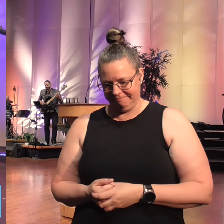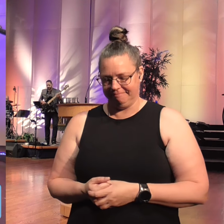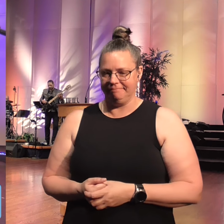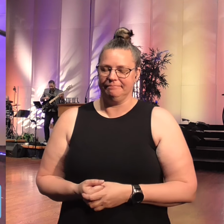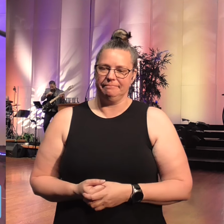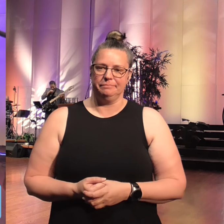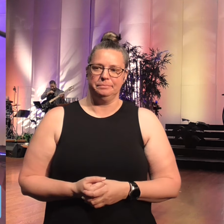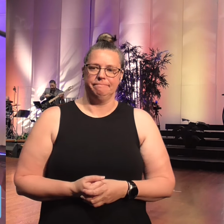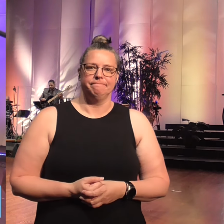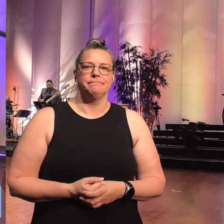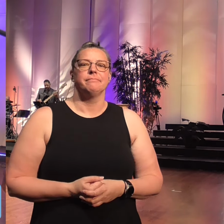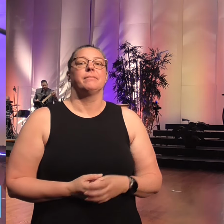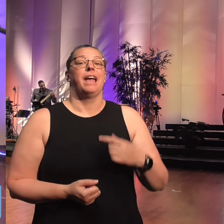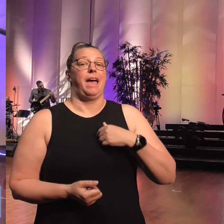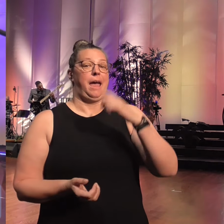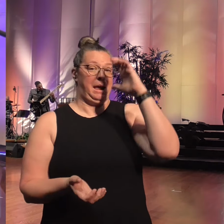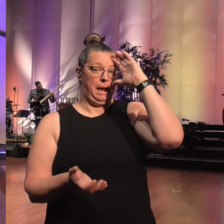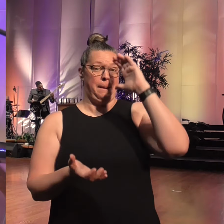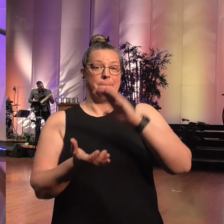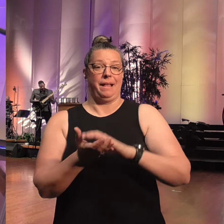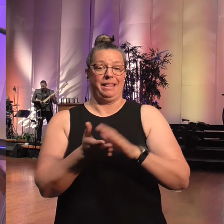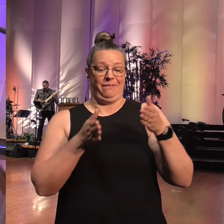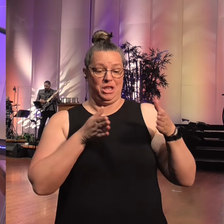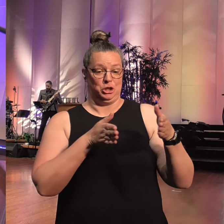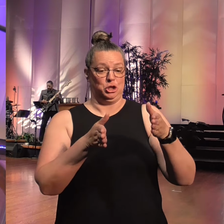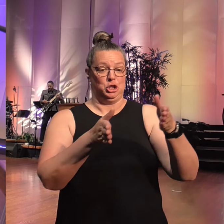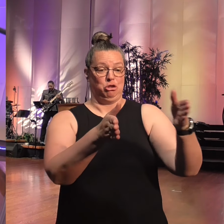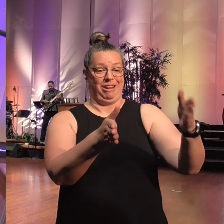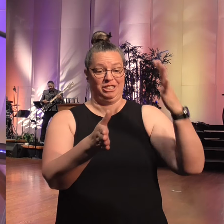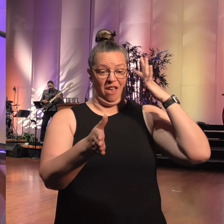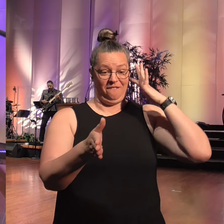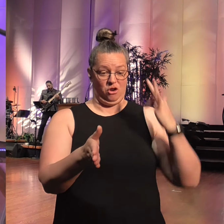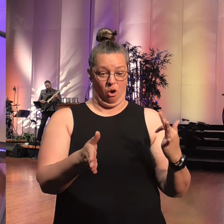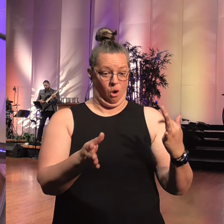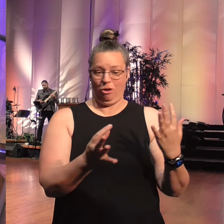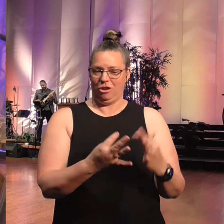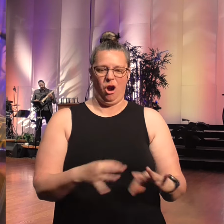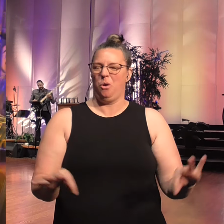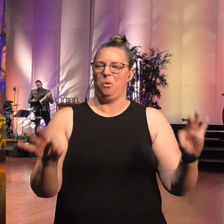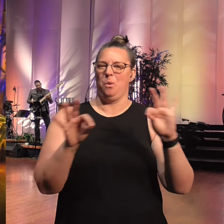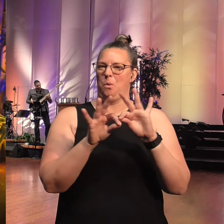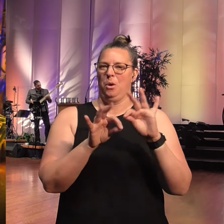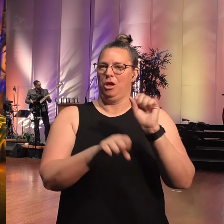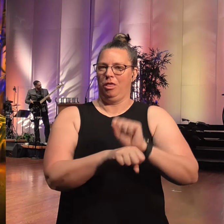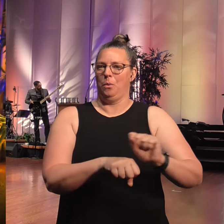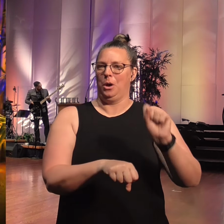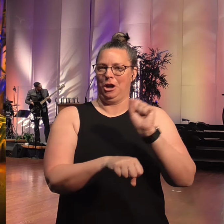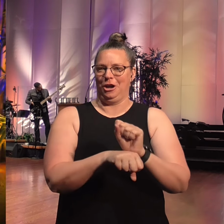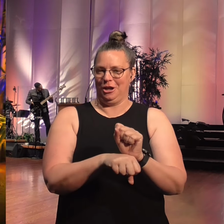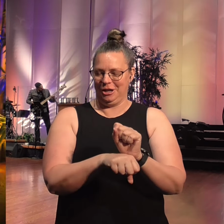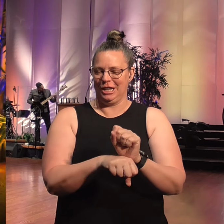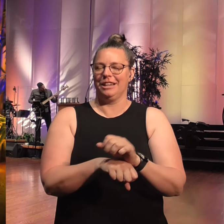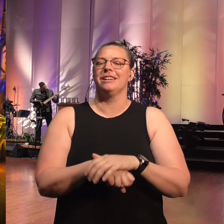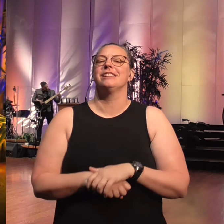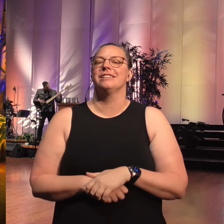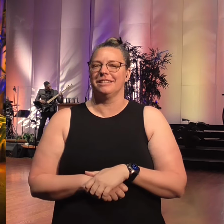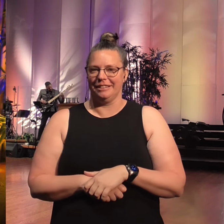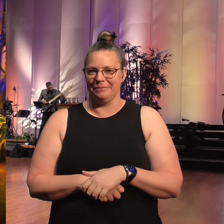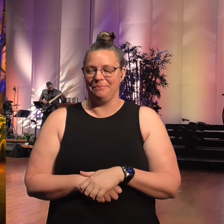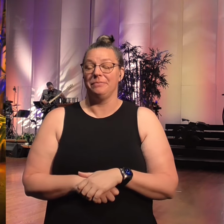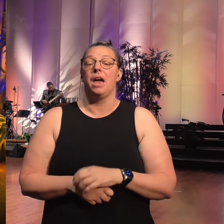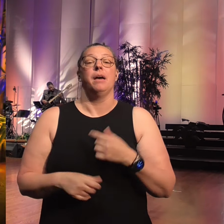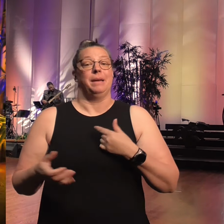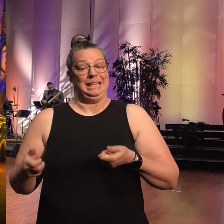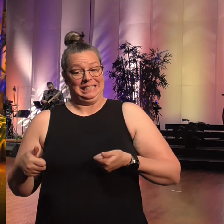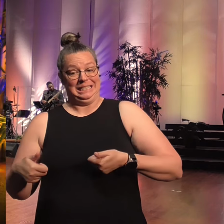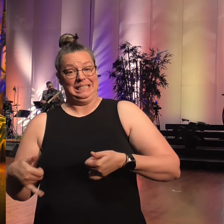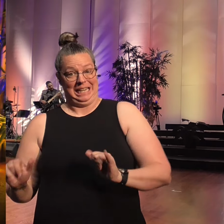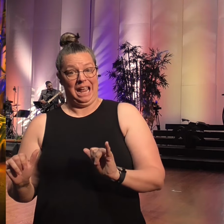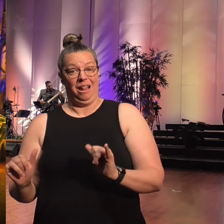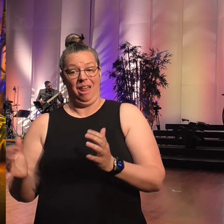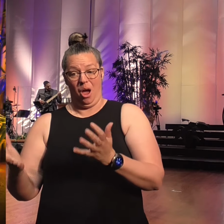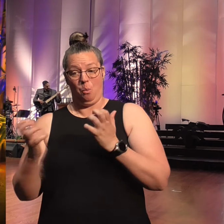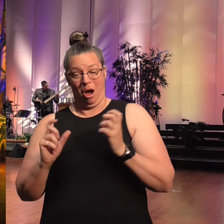[Música] Creo que esas calles de oro valen la pena el trabajo Pero aún así querría ir incluso si estuvieran